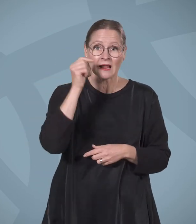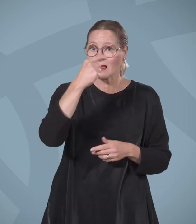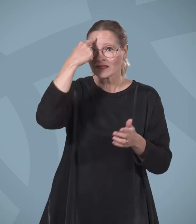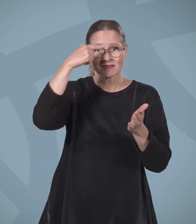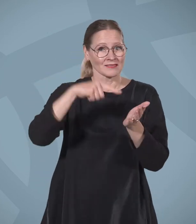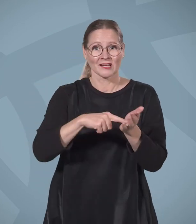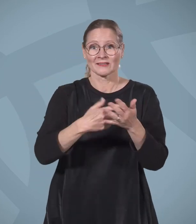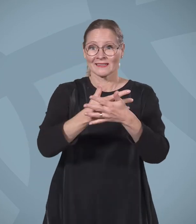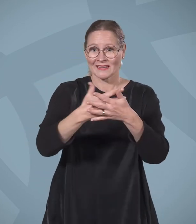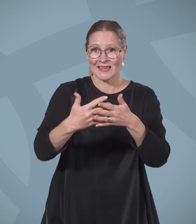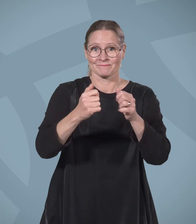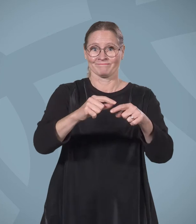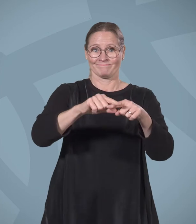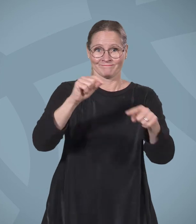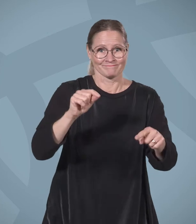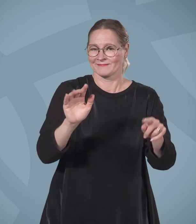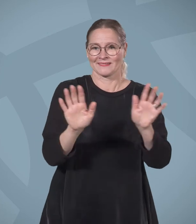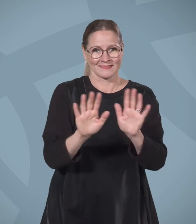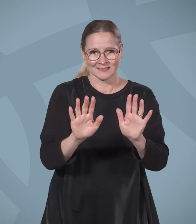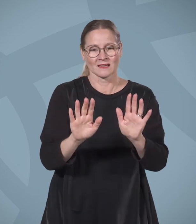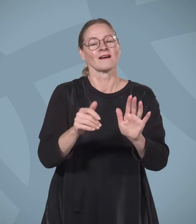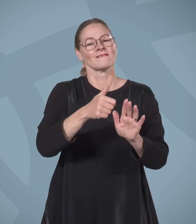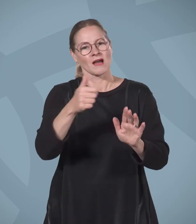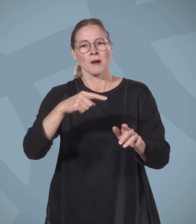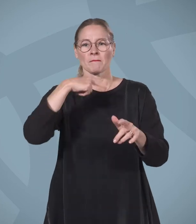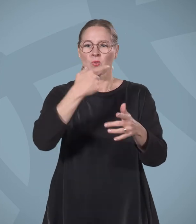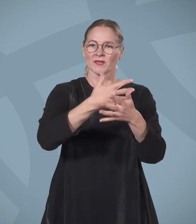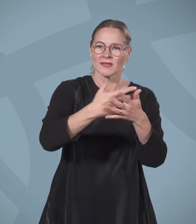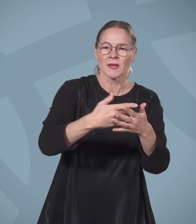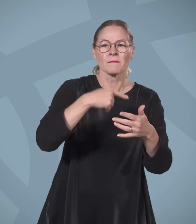ei ole kyse kielen valitsemisesta lapselle vaan puhutun kielen -